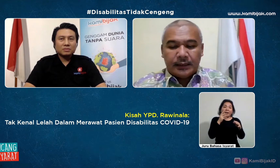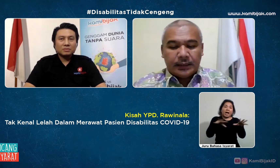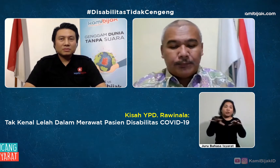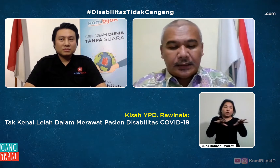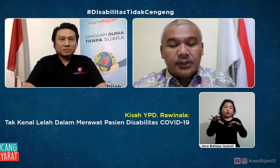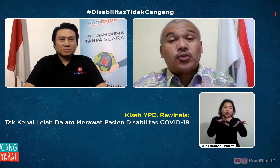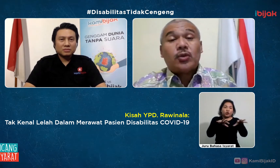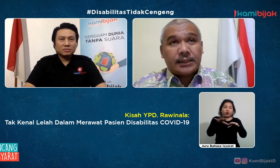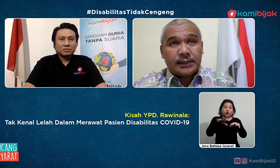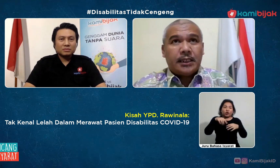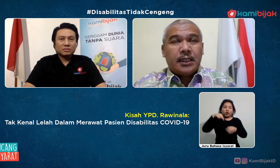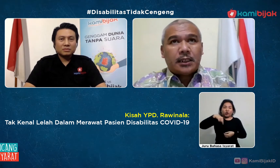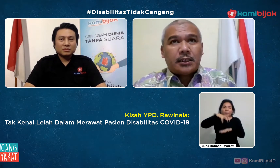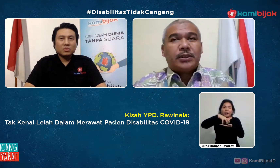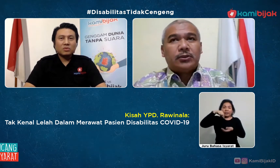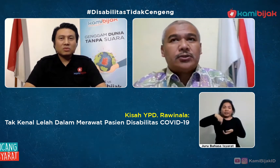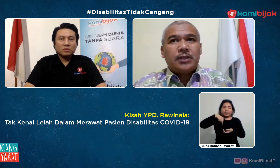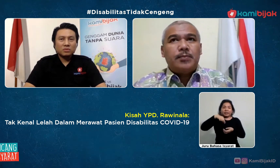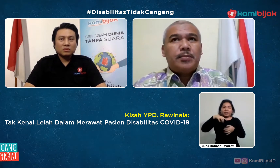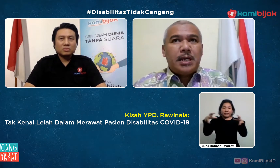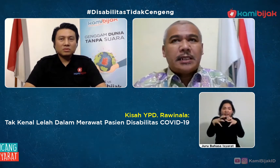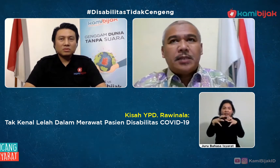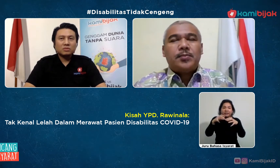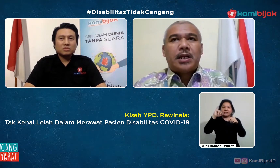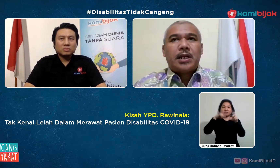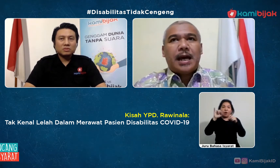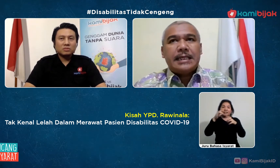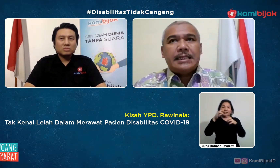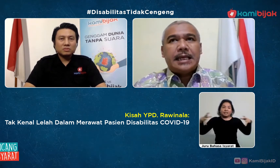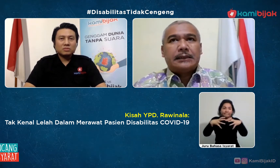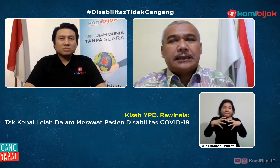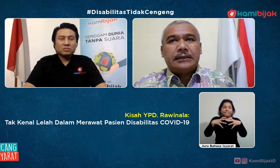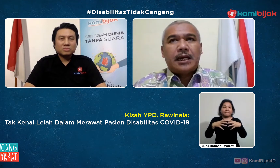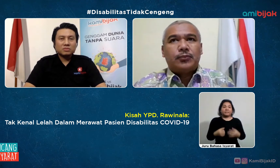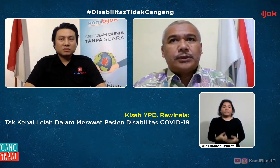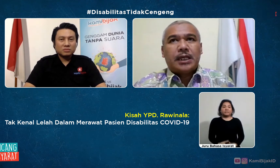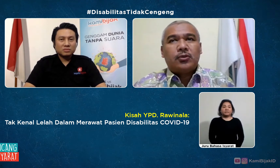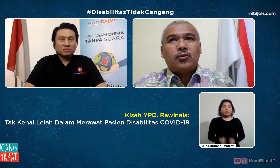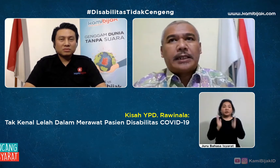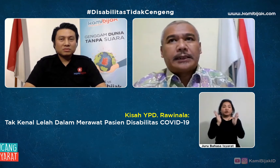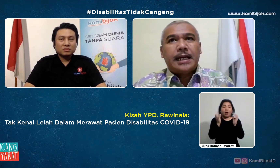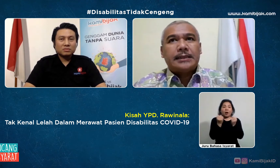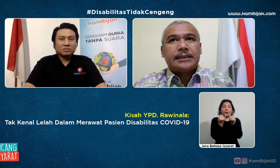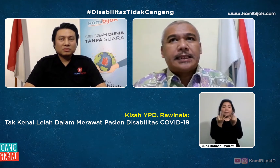Sebagai tempat isolasi dan kebetulan juga memang ada beberapa anak yang tidak punya keluarga.